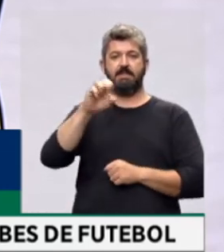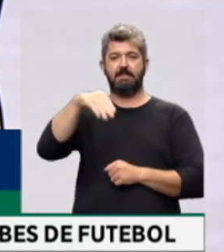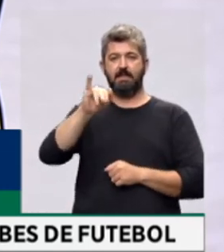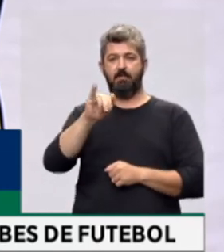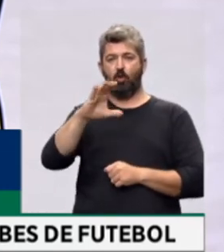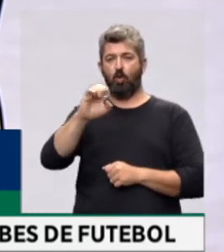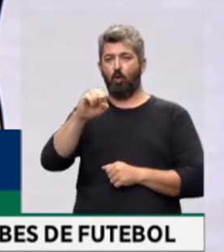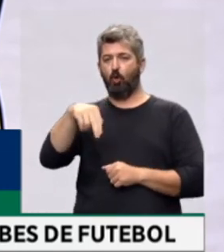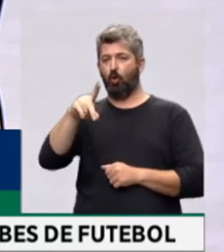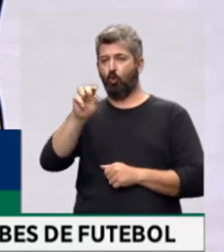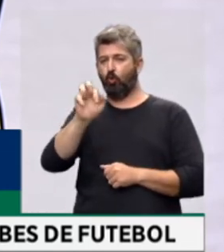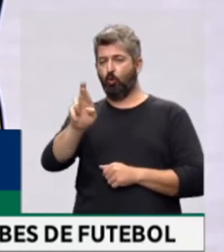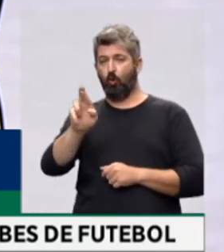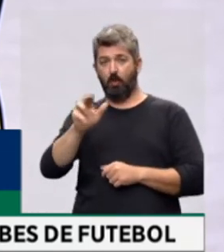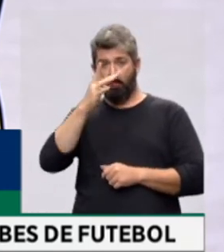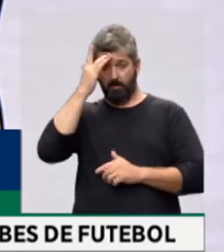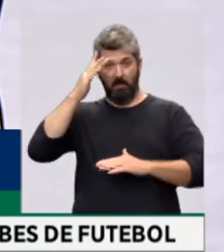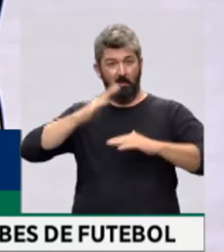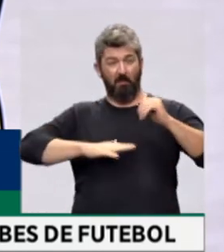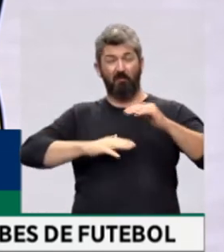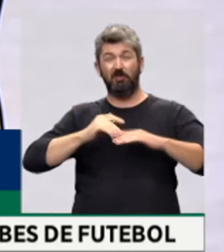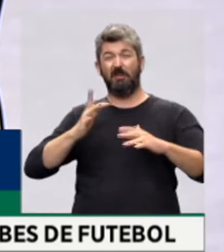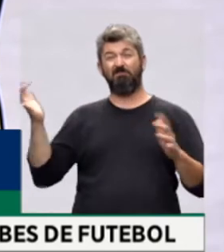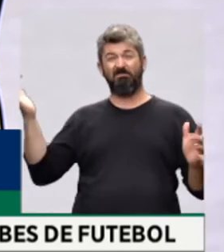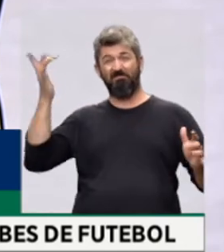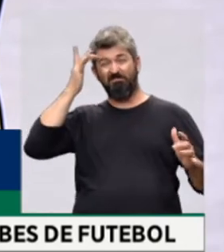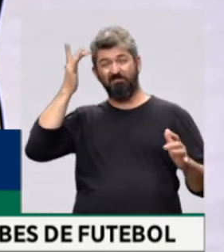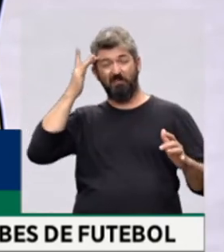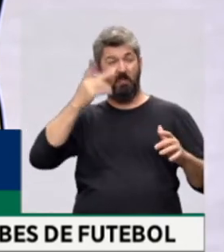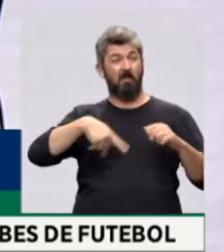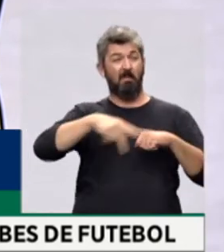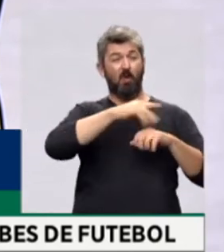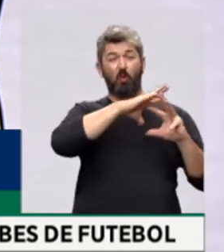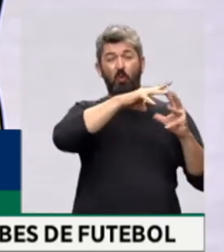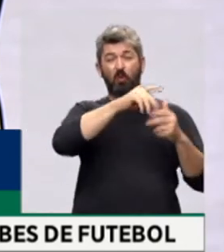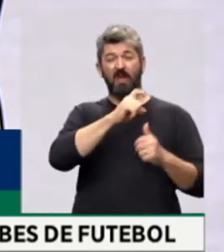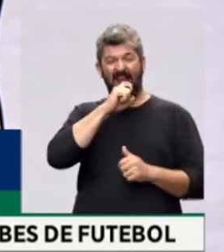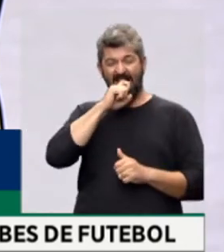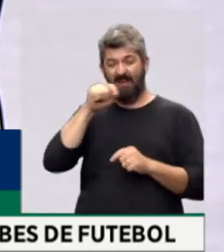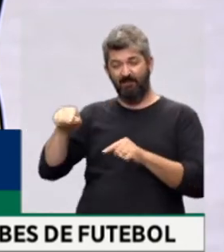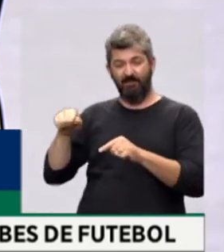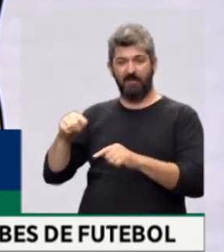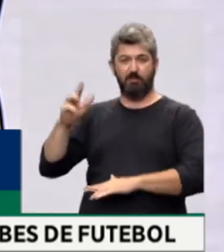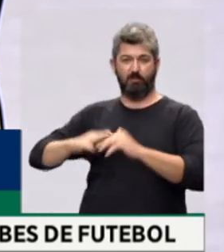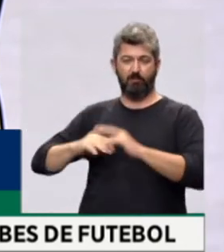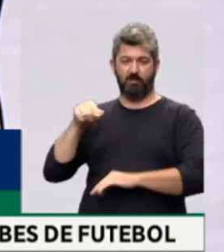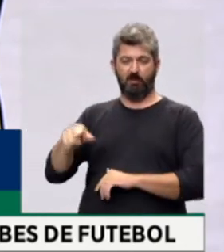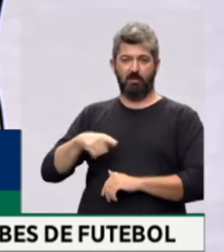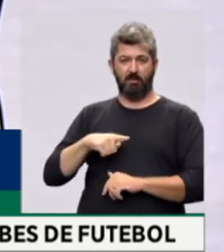ECO, QUE É METRO DOS PRINCIPAIS PÓLOS DA AMÉRICA LATINA DA CONFECÇÃO DE SEMICONDUTORES, UM QUADRO TÉCNICO DE ESPECIALISTAS A DAR INVEJA A MUITOS PAÍSES DO